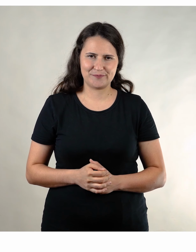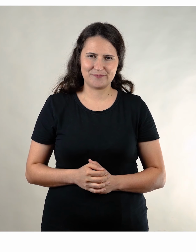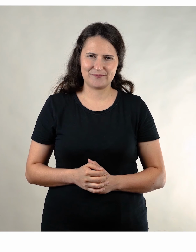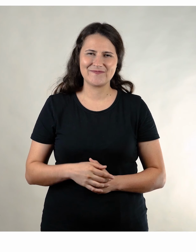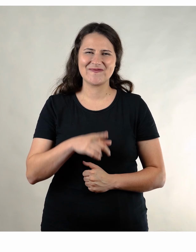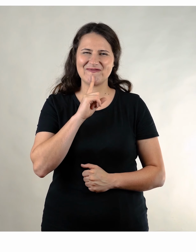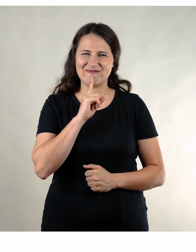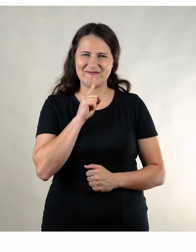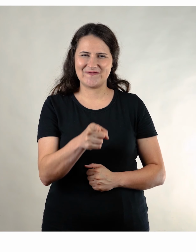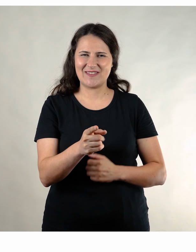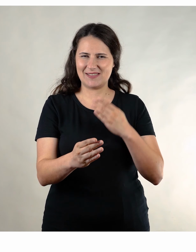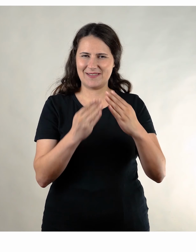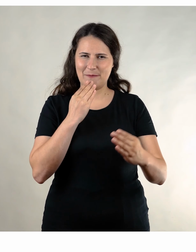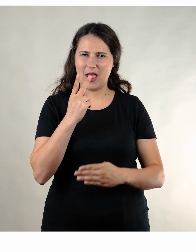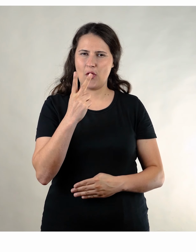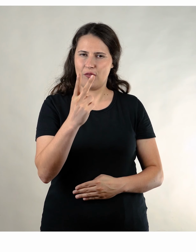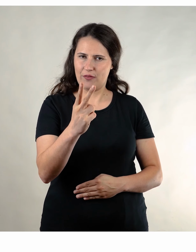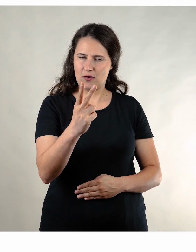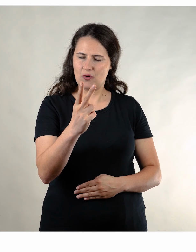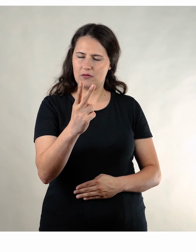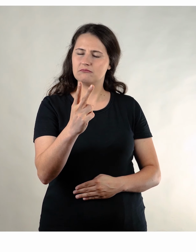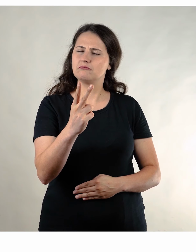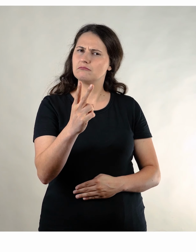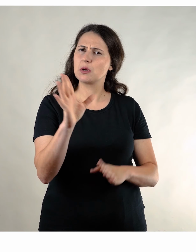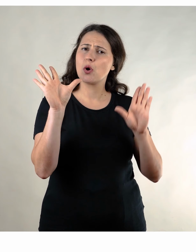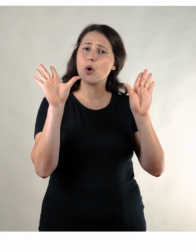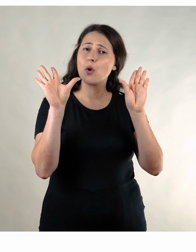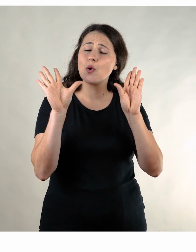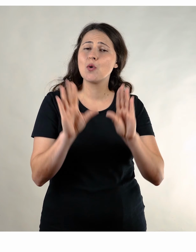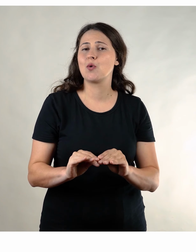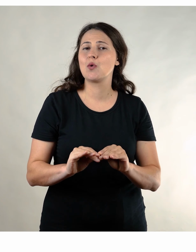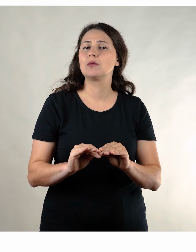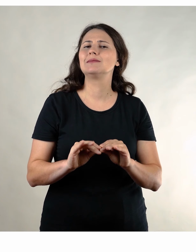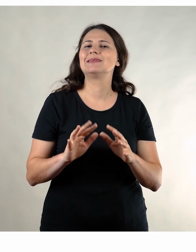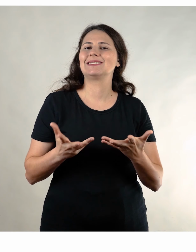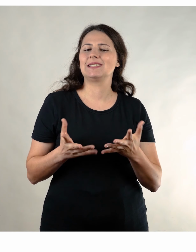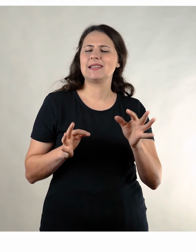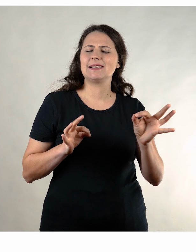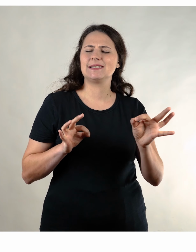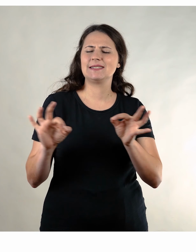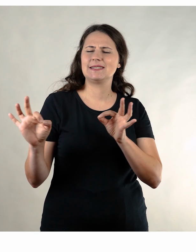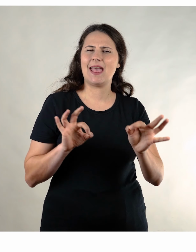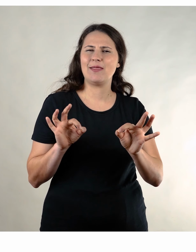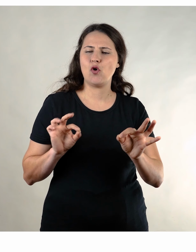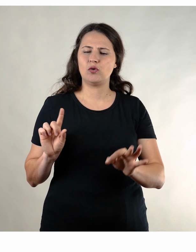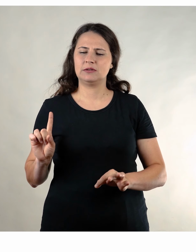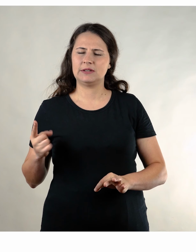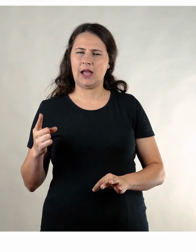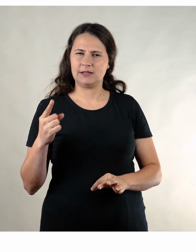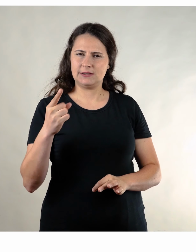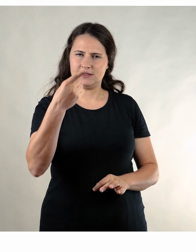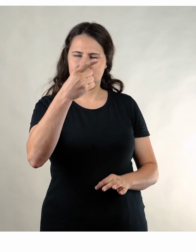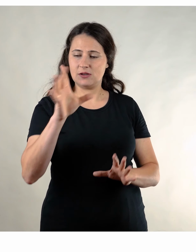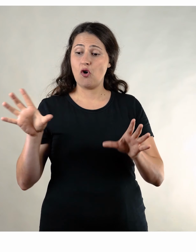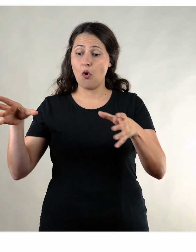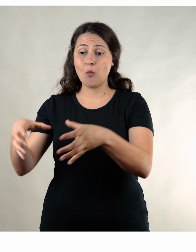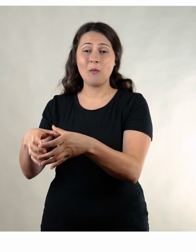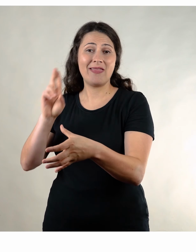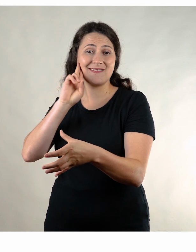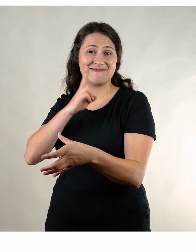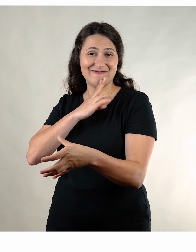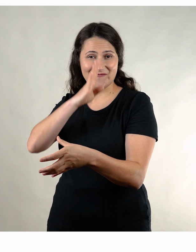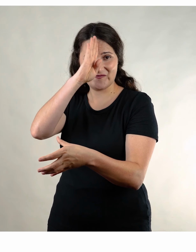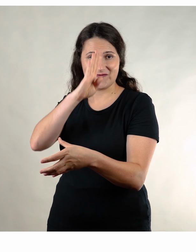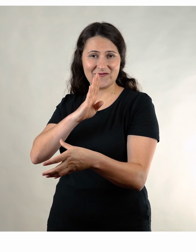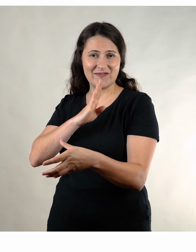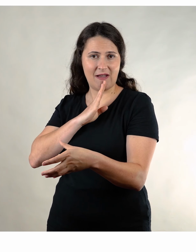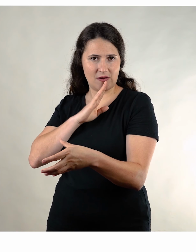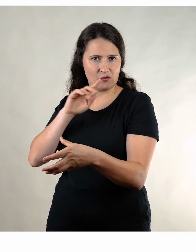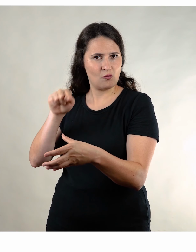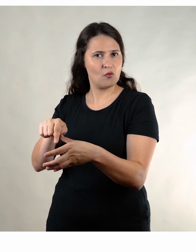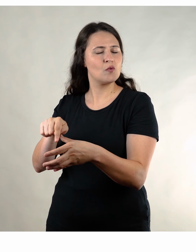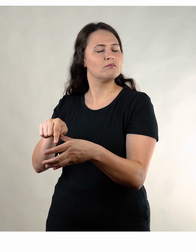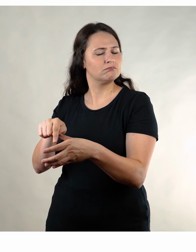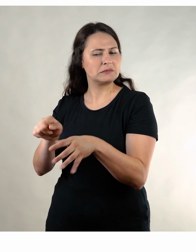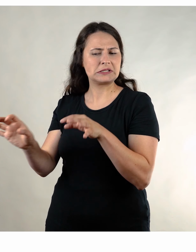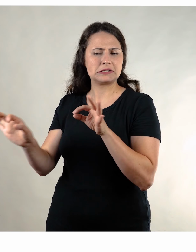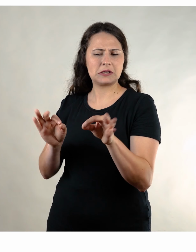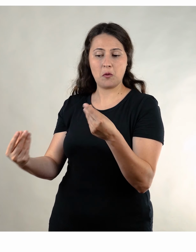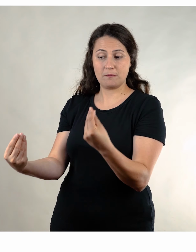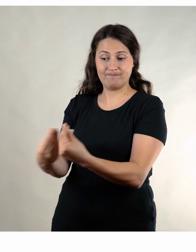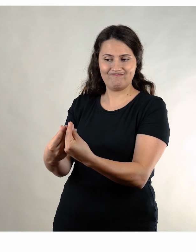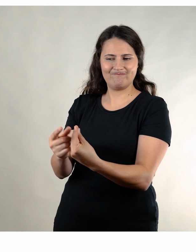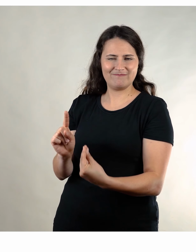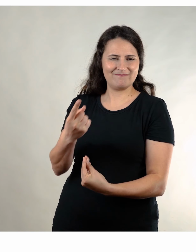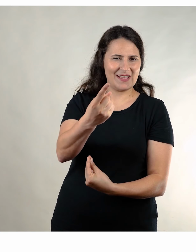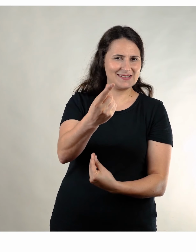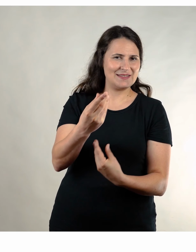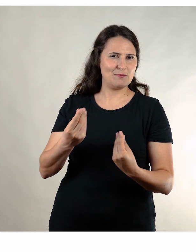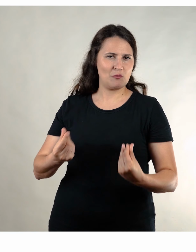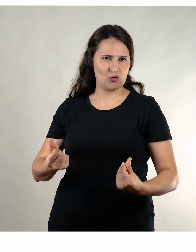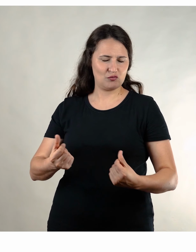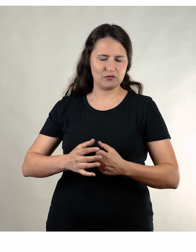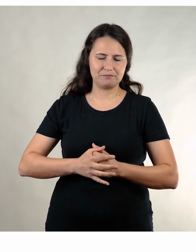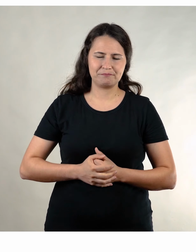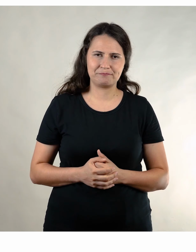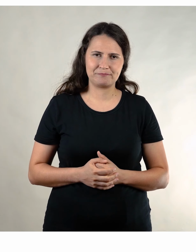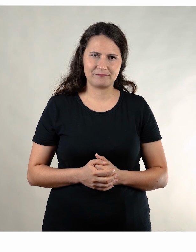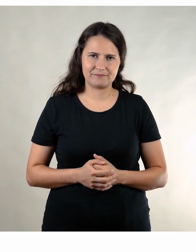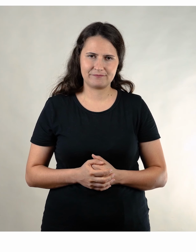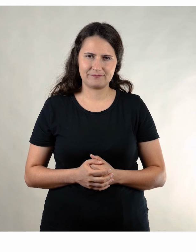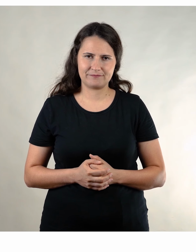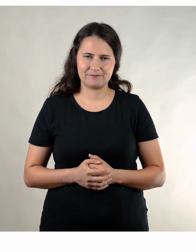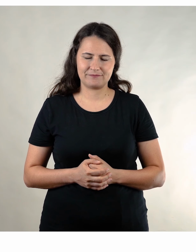Το σεμινάριο 2 επικεντρώνει στο σχεδιασμό ταξιδιωτικών εμπειριών για άτομα με μερική ή ολική απώλεια ακοής.